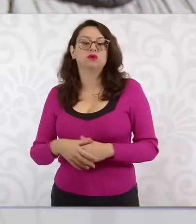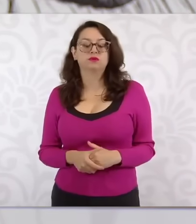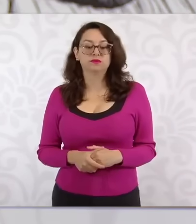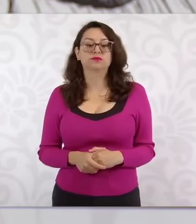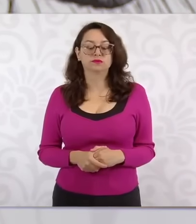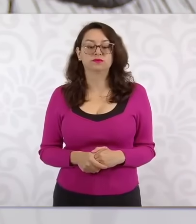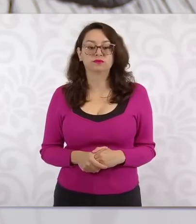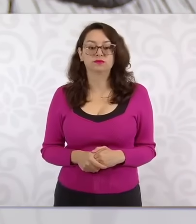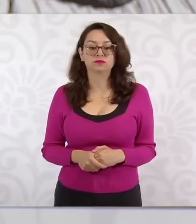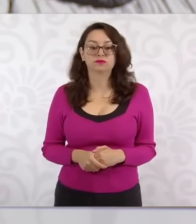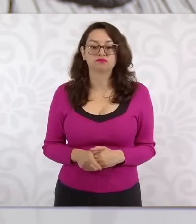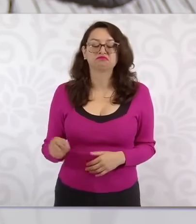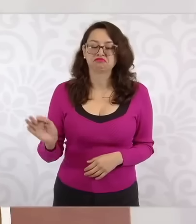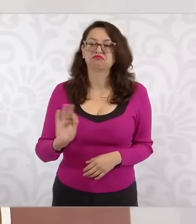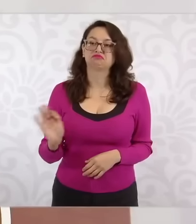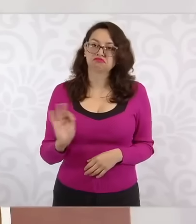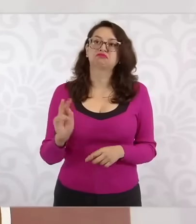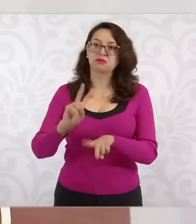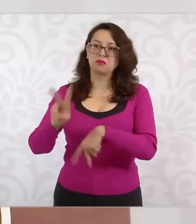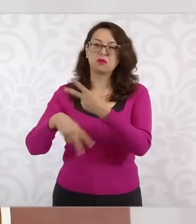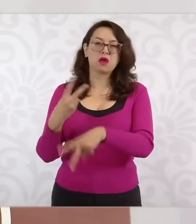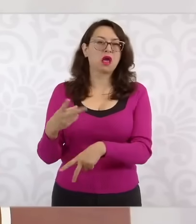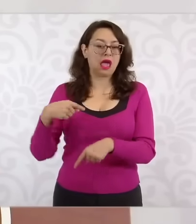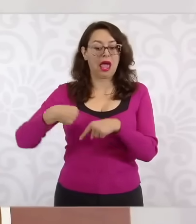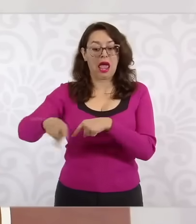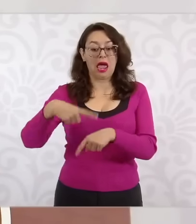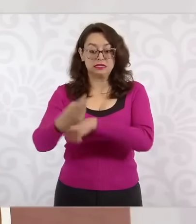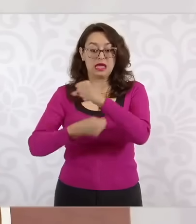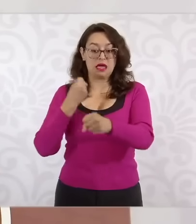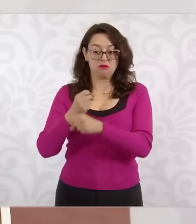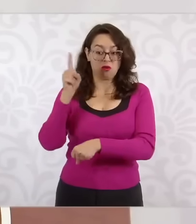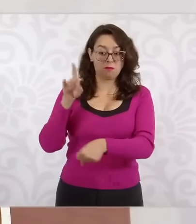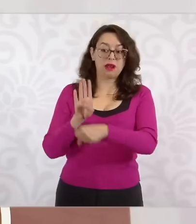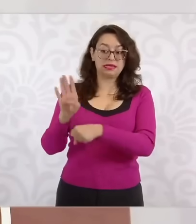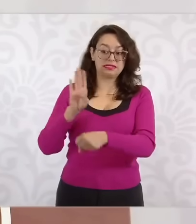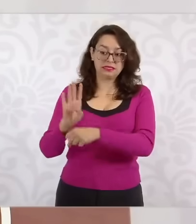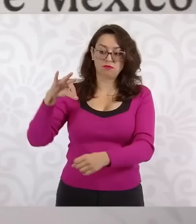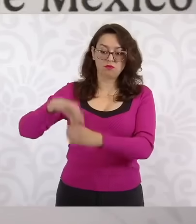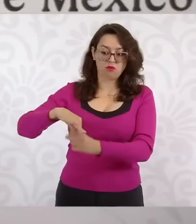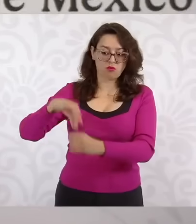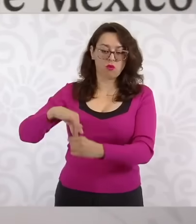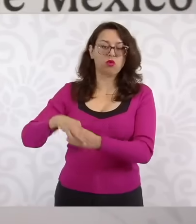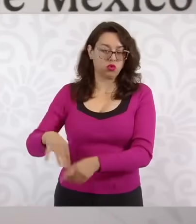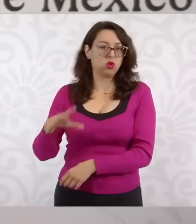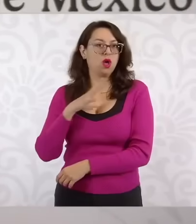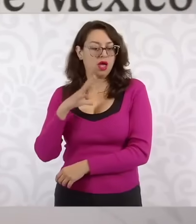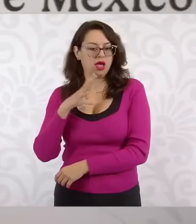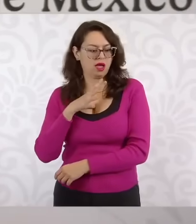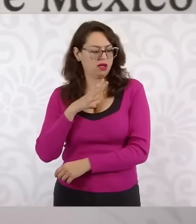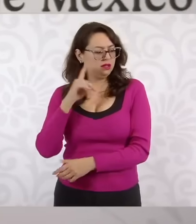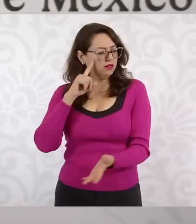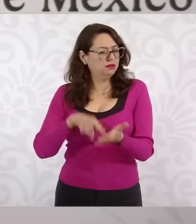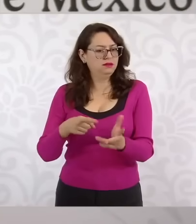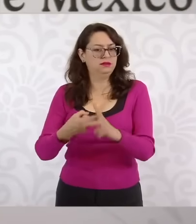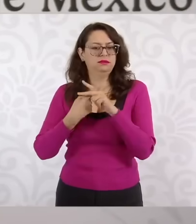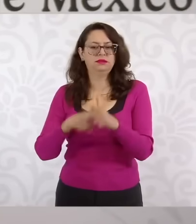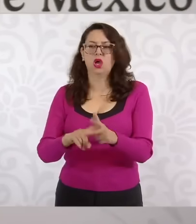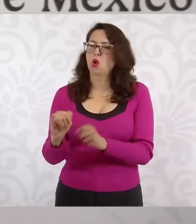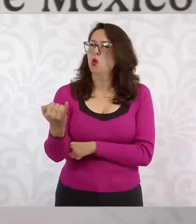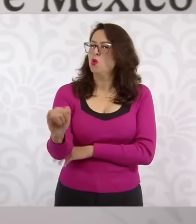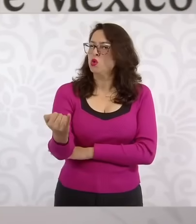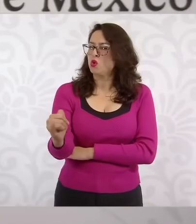ellos eh tienen jornada electoral este año y entiendo que inicia en junio, o algo así, entonces